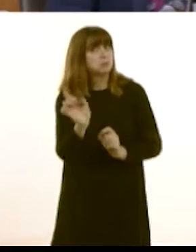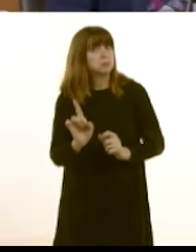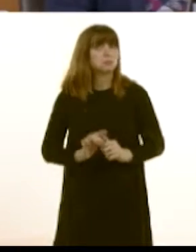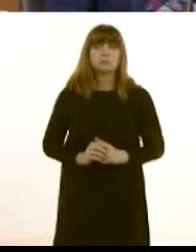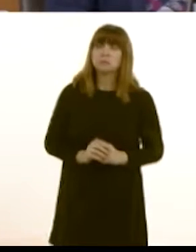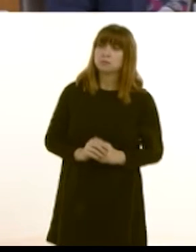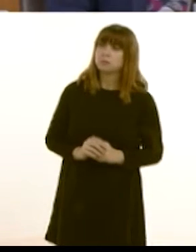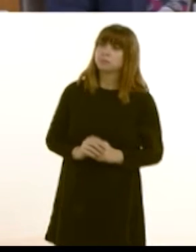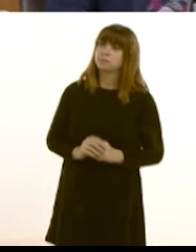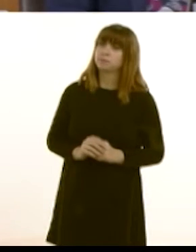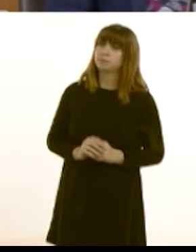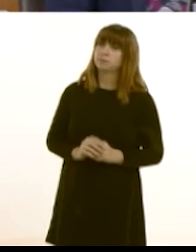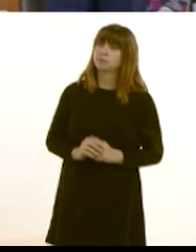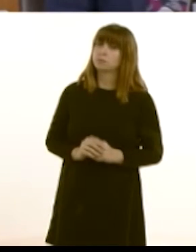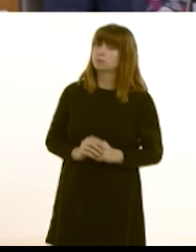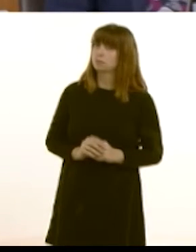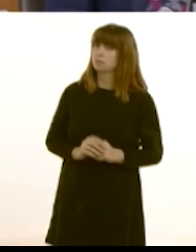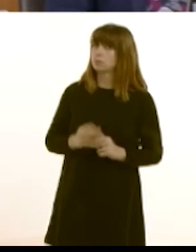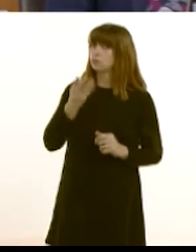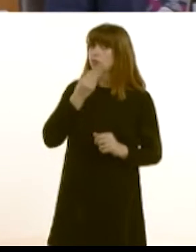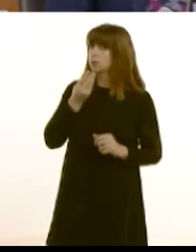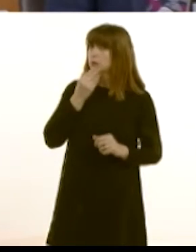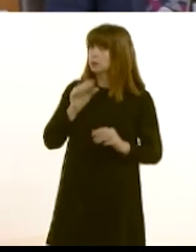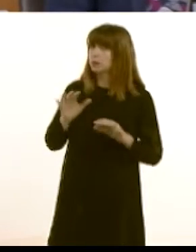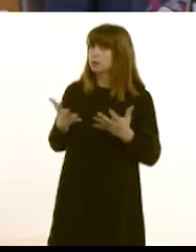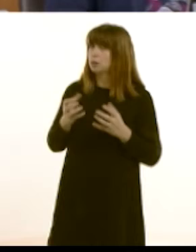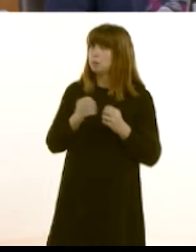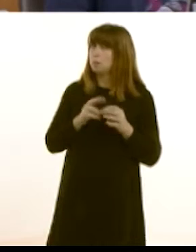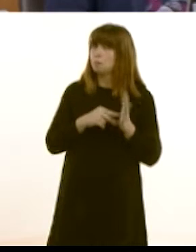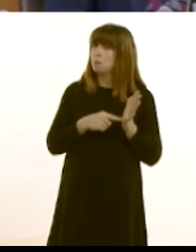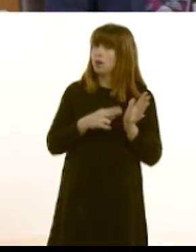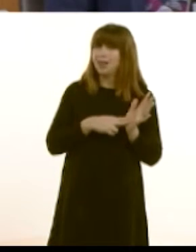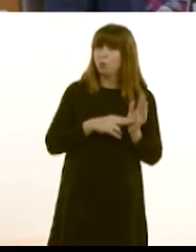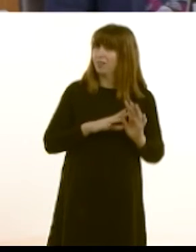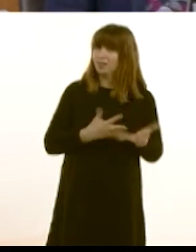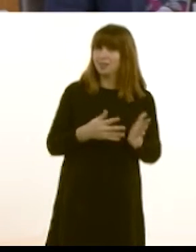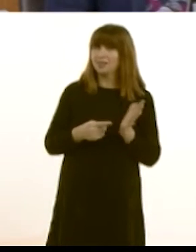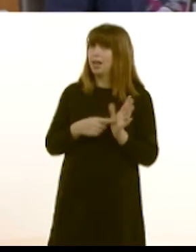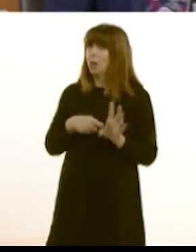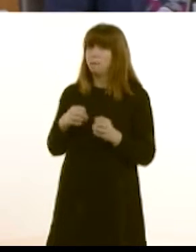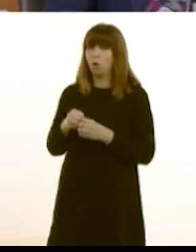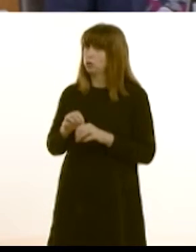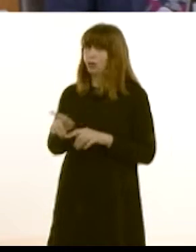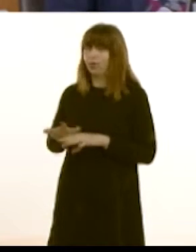Nid hynny a ddigwyddodd yn y Bontnewydd ac nid hynny a ddigwyddodd yn Nhalybont; nac, wrth gwrs, yn Nyffryn Conwy.